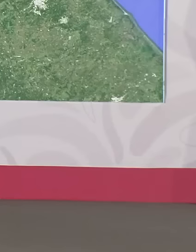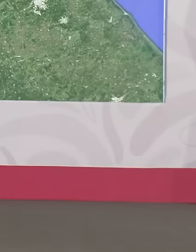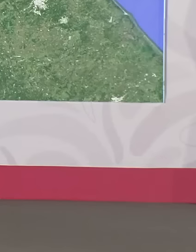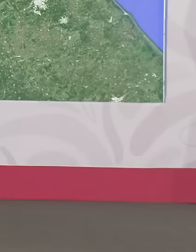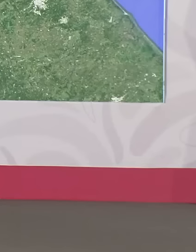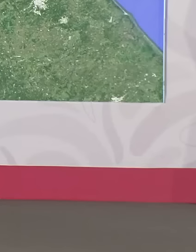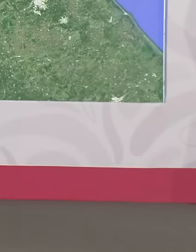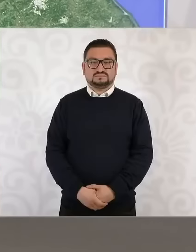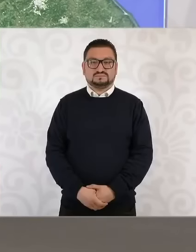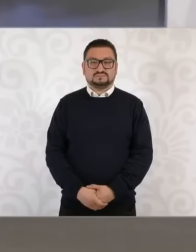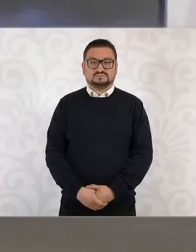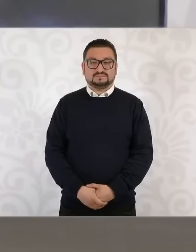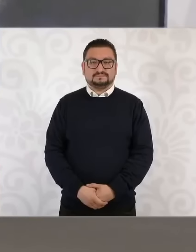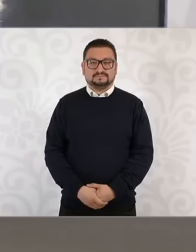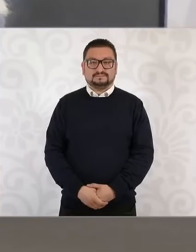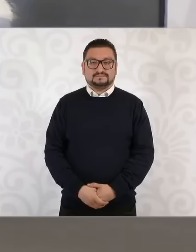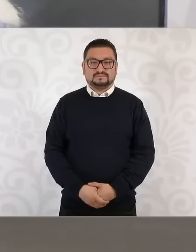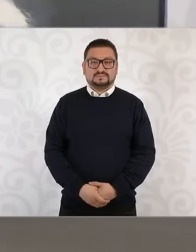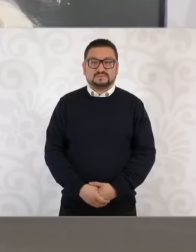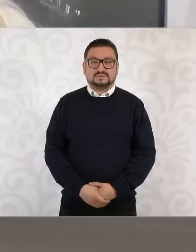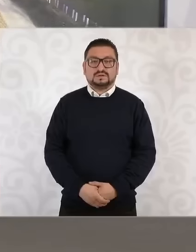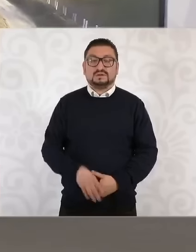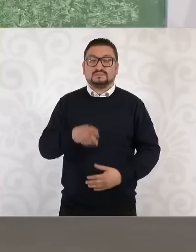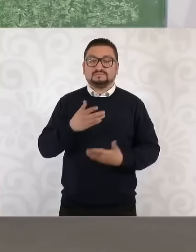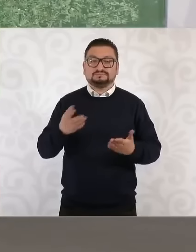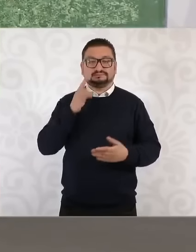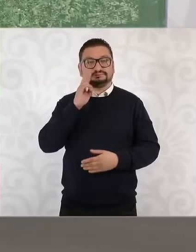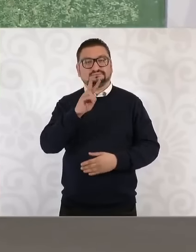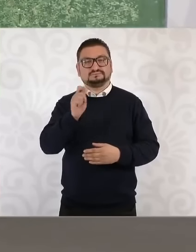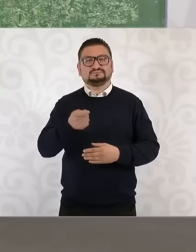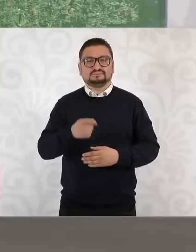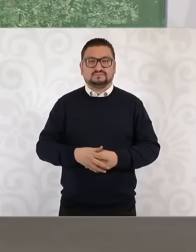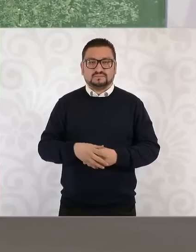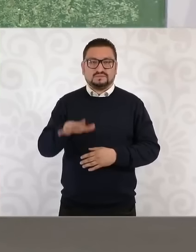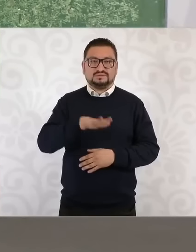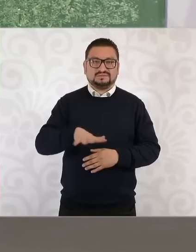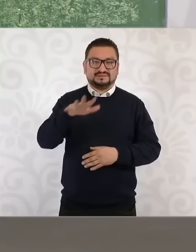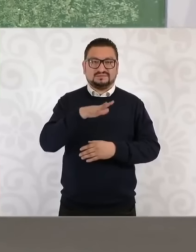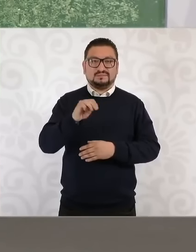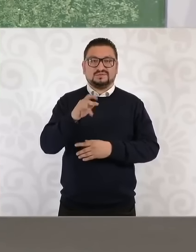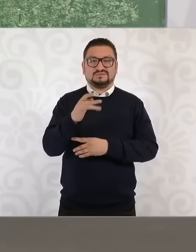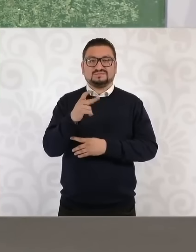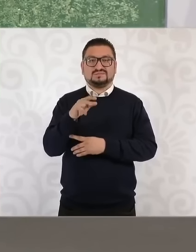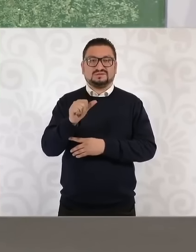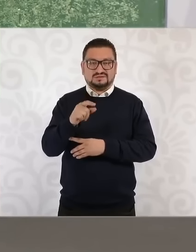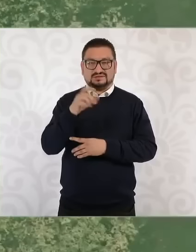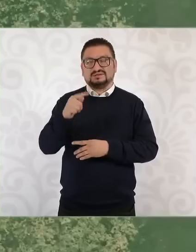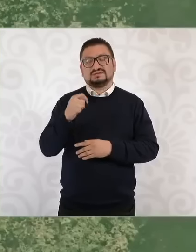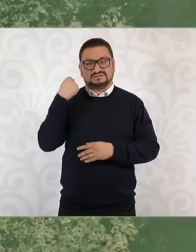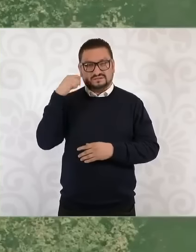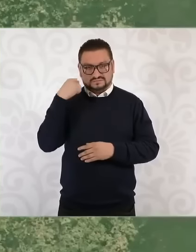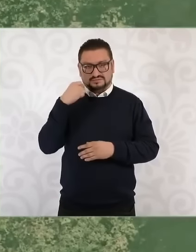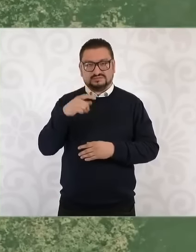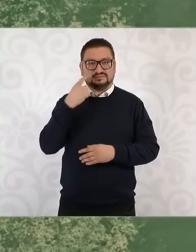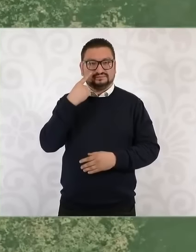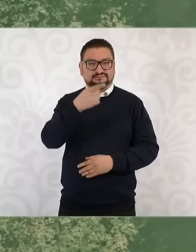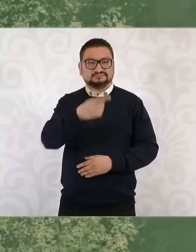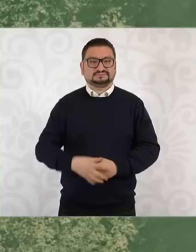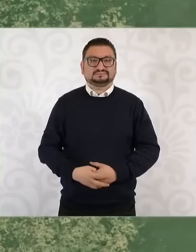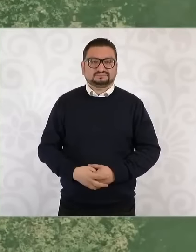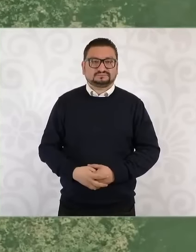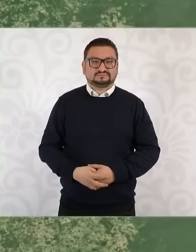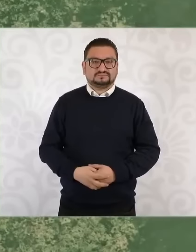iniciando para 2026. Adelante. Eh, Macuspan Escárcega en Tabasco y Campeche. El año pasado 16